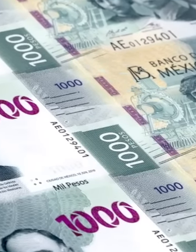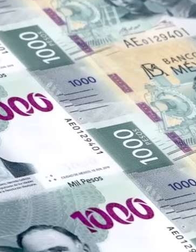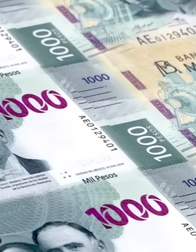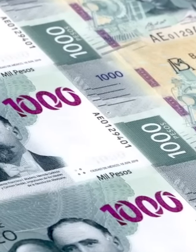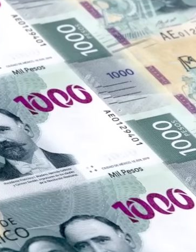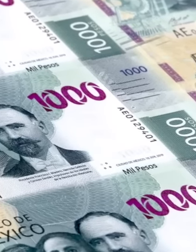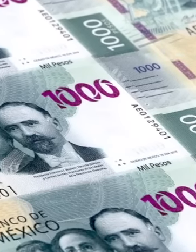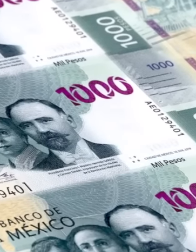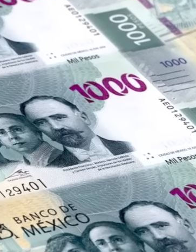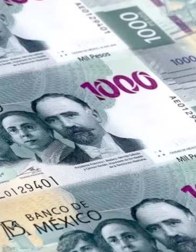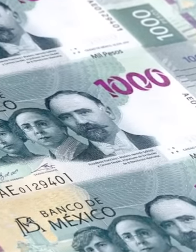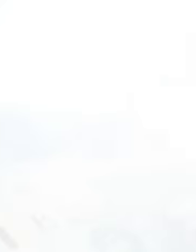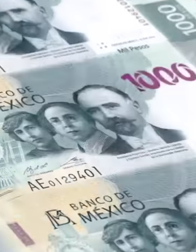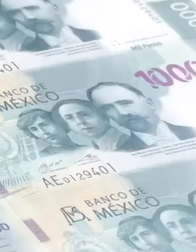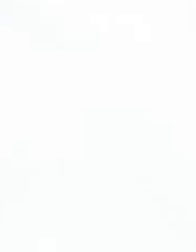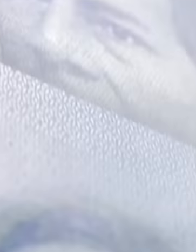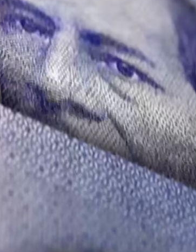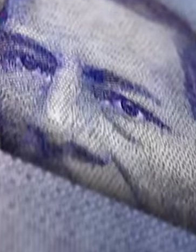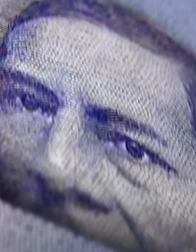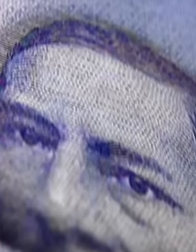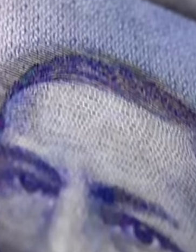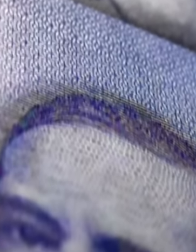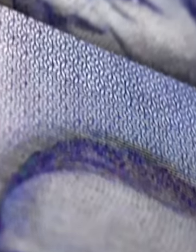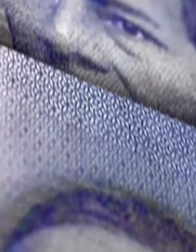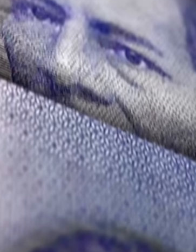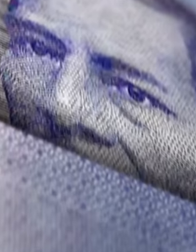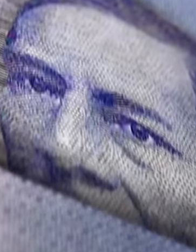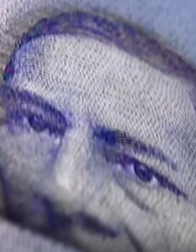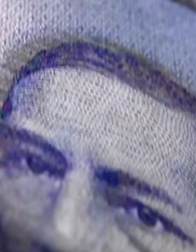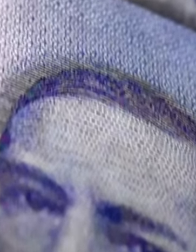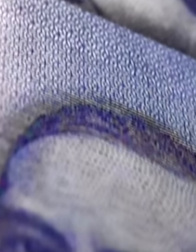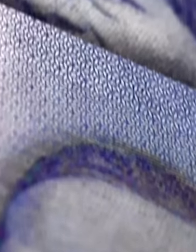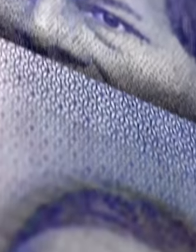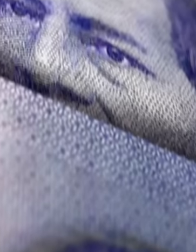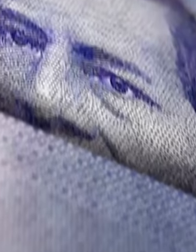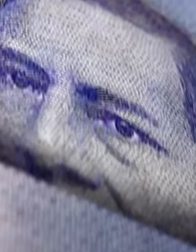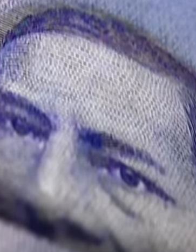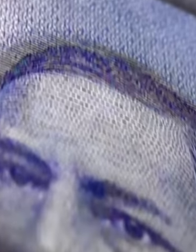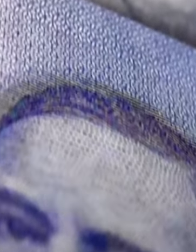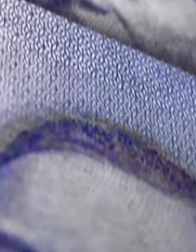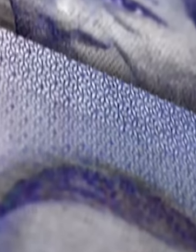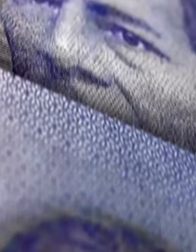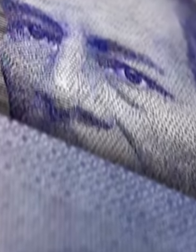además de multas y recargos, la cifra rebasa los 300,000 millones de pesos.